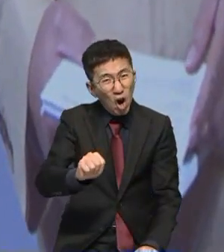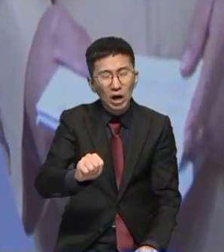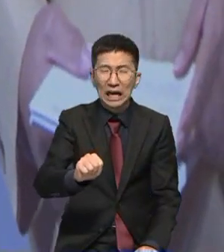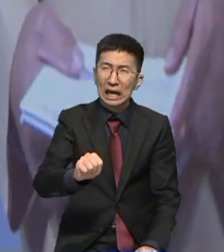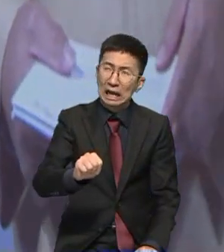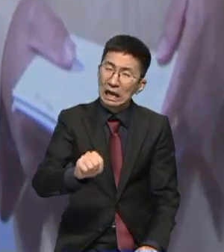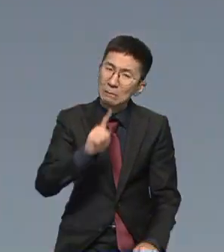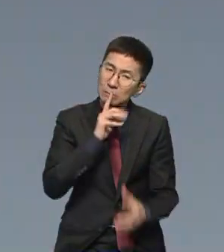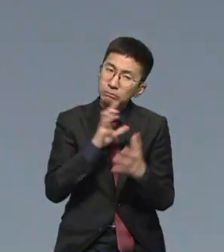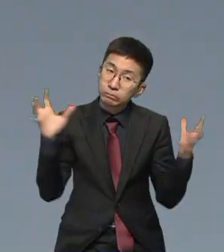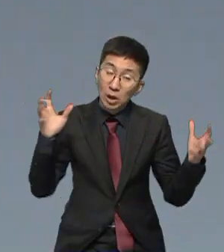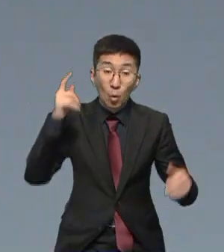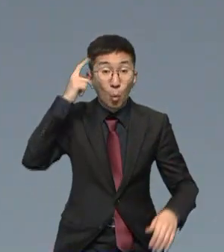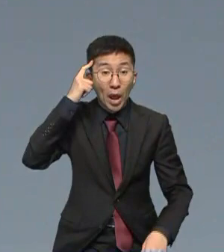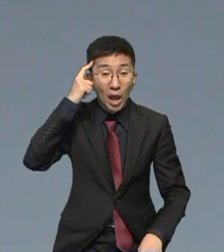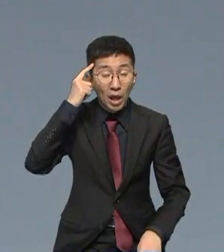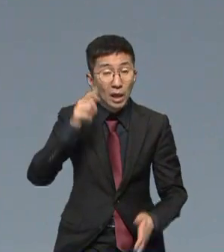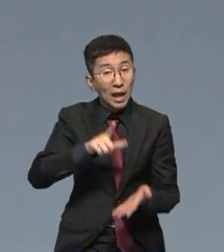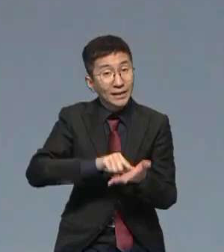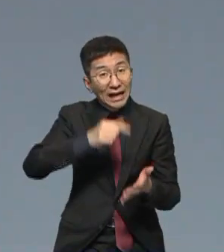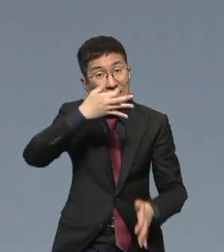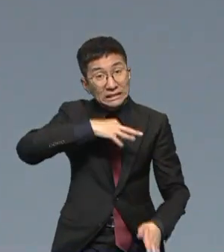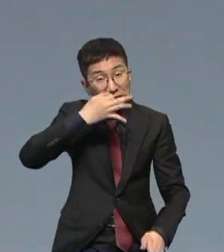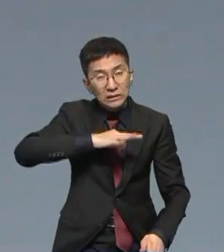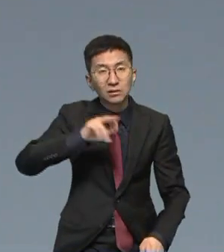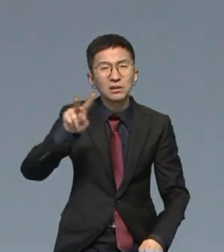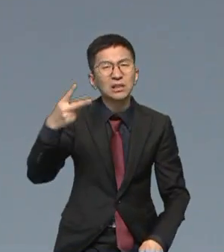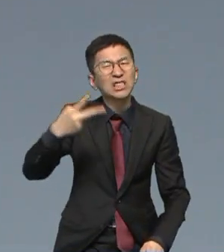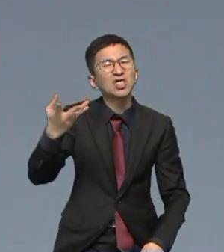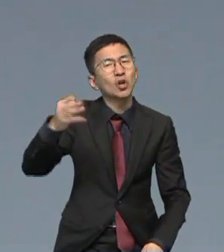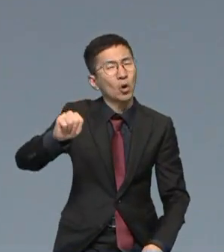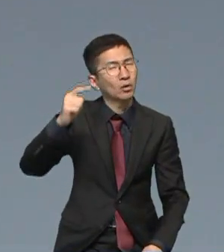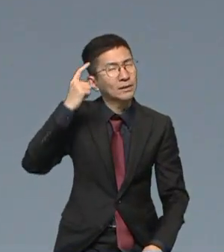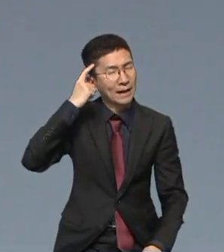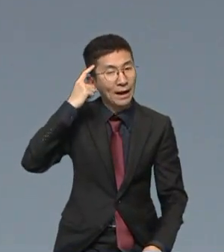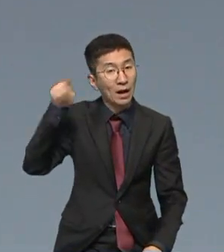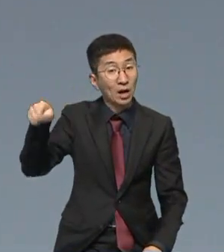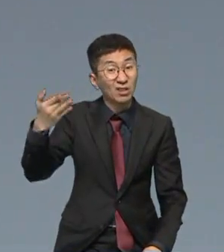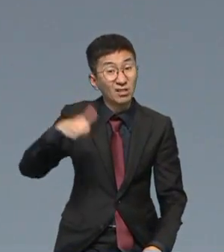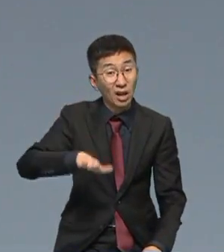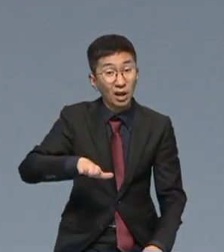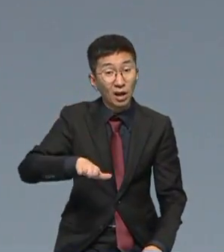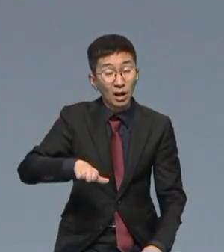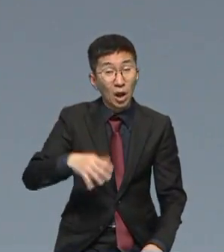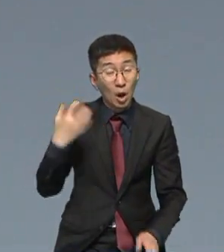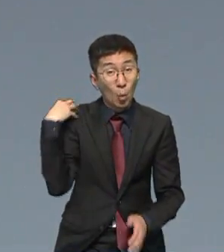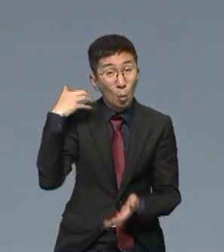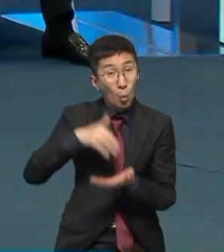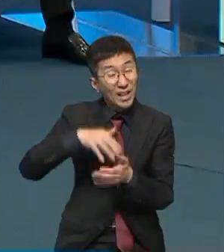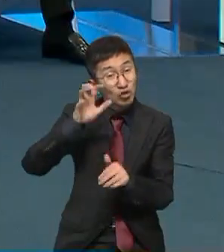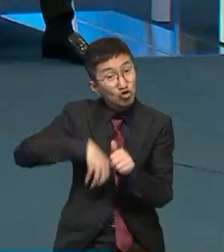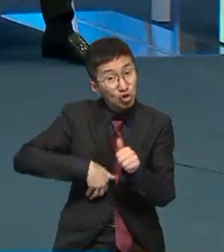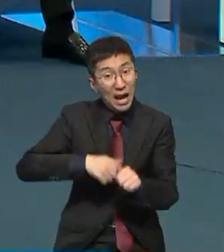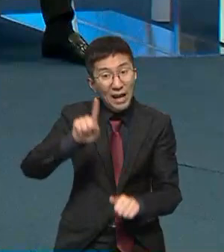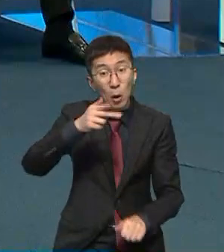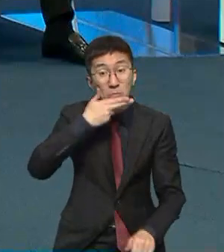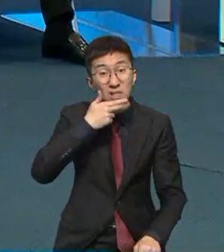지분 가치 상승으로 최 회장에게 2천억 원의 수익이 예상되는데 지분 처분 같은 이익 환수 조치 없이 과징금 16억 원에